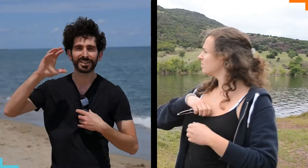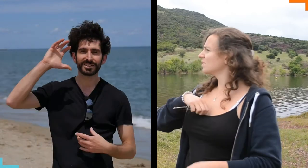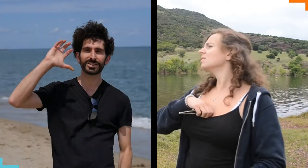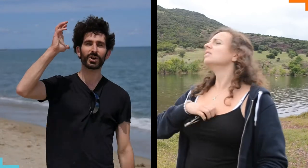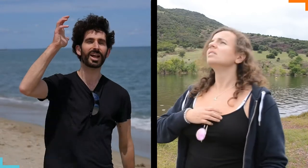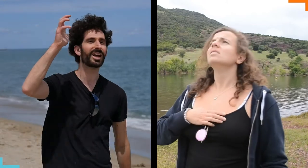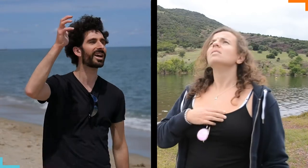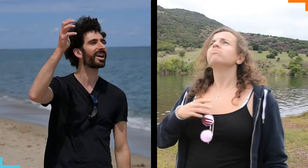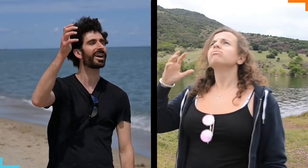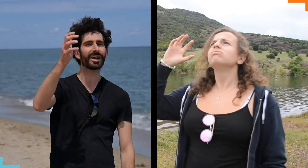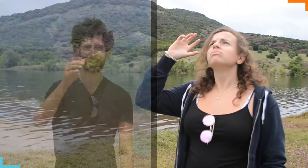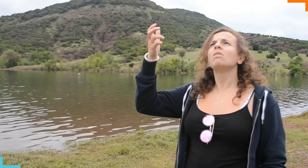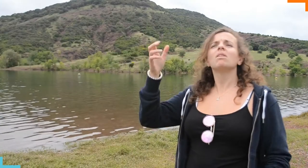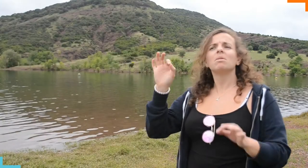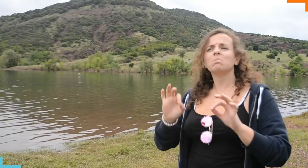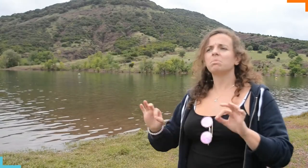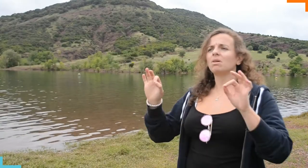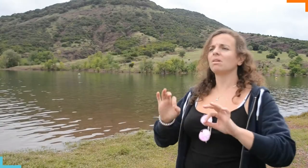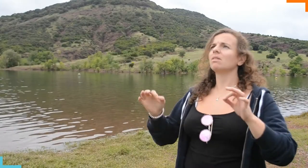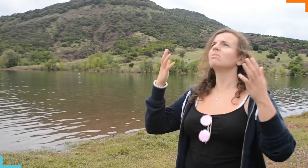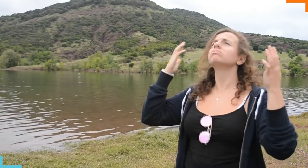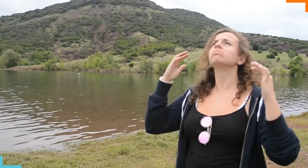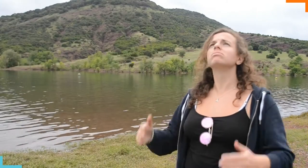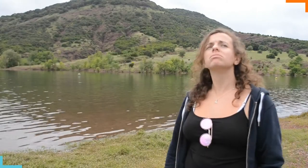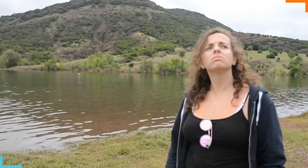Soleiiil ! Pfff, y'a pas de soleil ici.